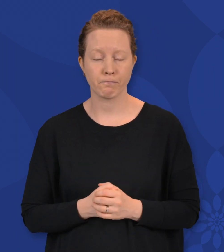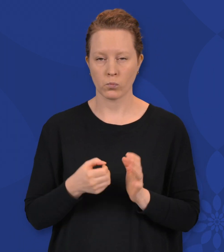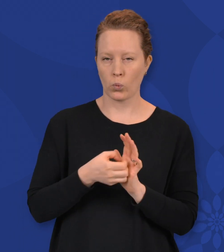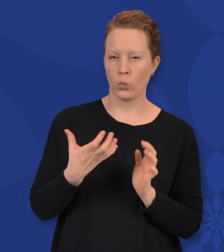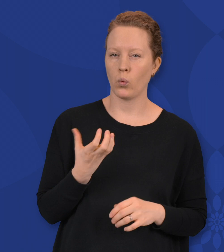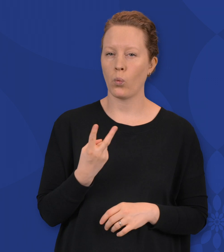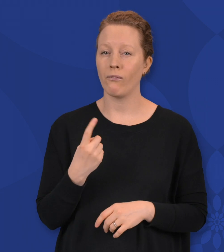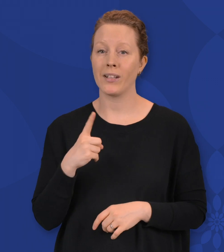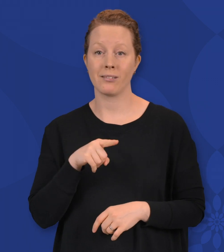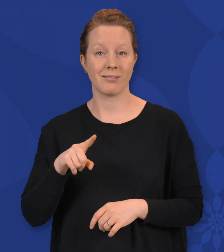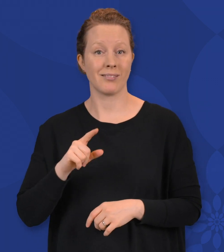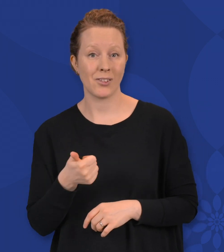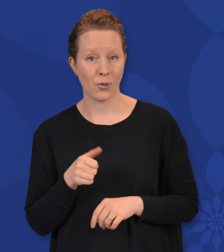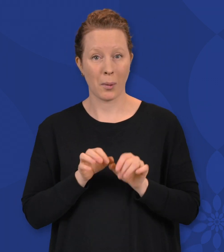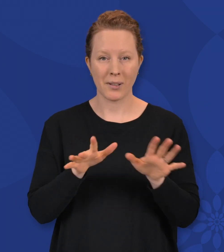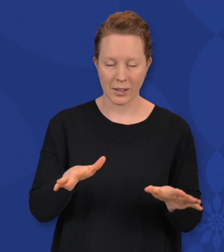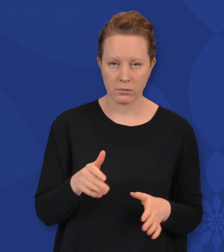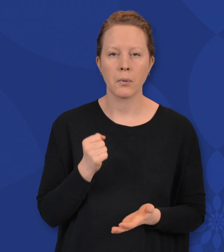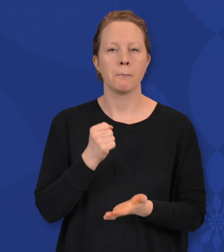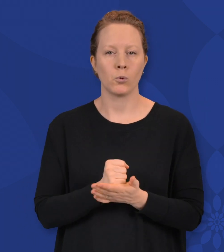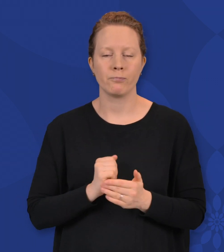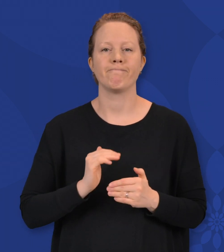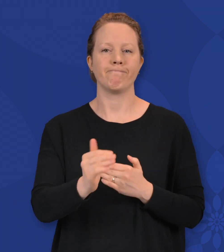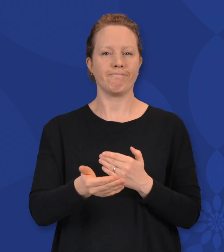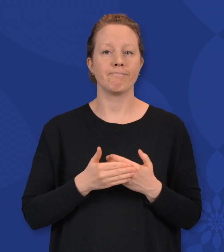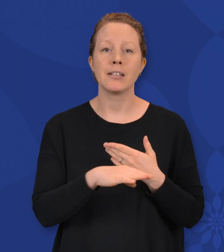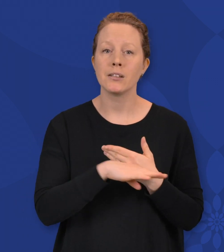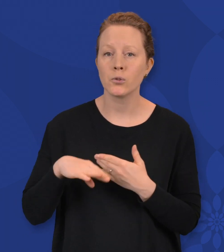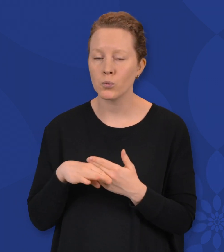I hanteringen av covid-19-epidemin återgås det till omfattande restriktioner och -